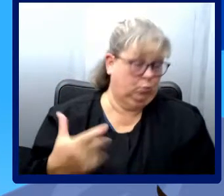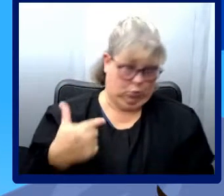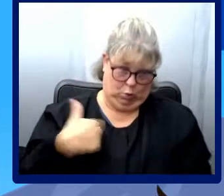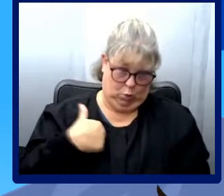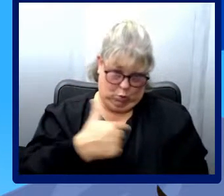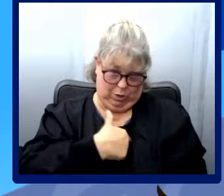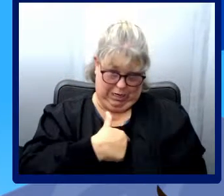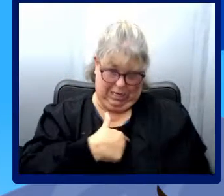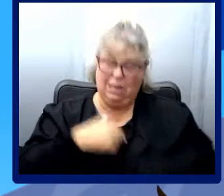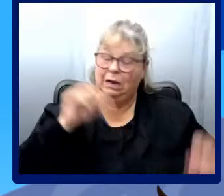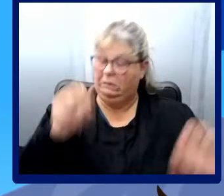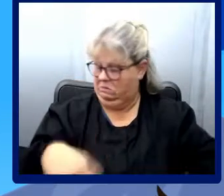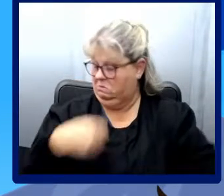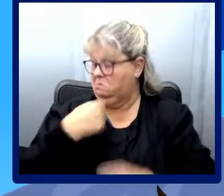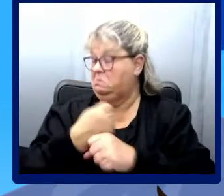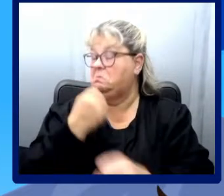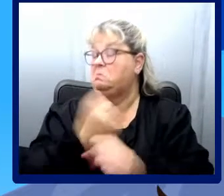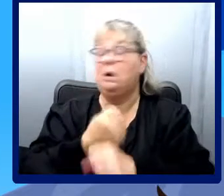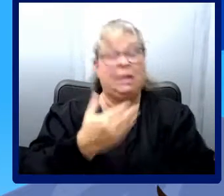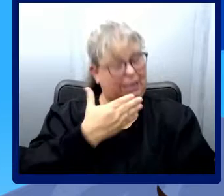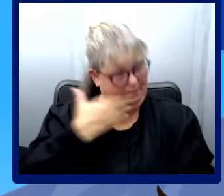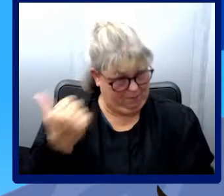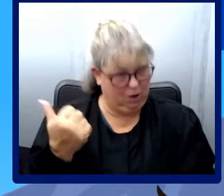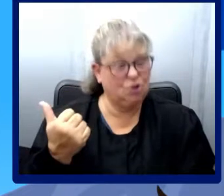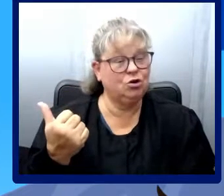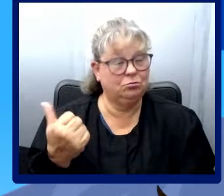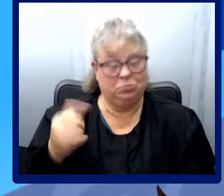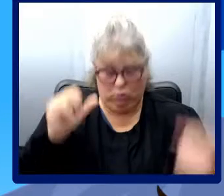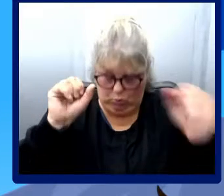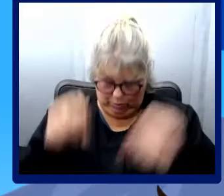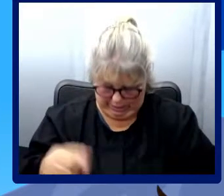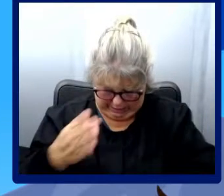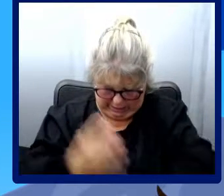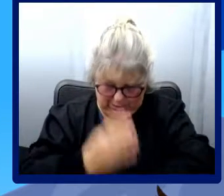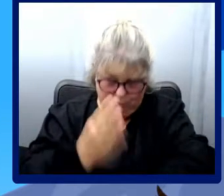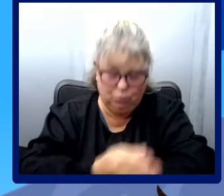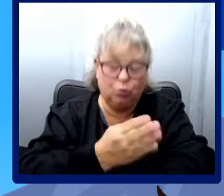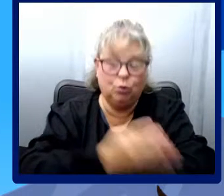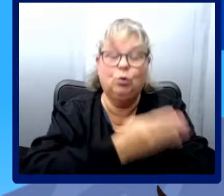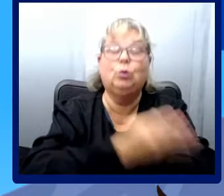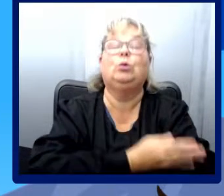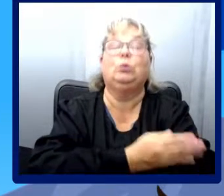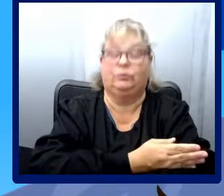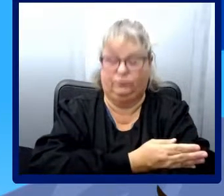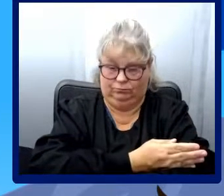este proceso de notificación de errores. Podemos mejorar la experiencia del usuario cuando sucede algo imprevisto